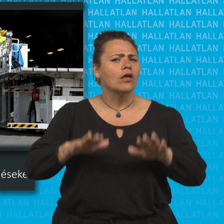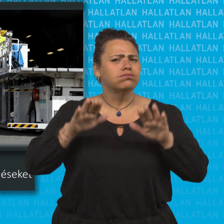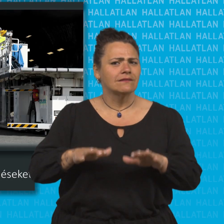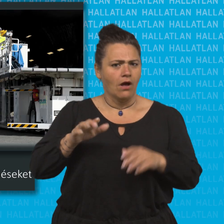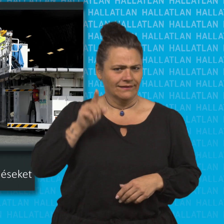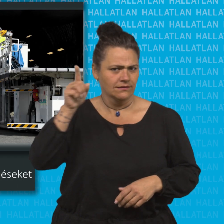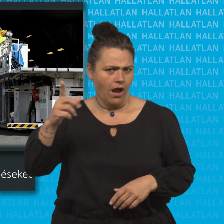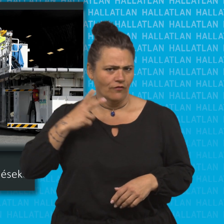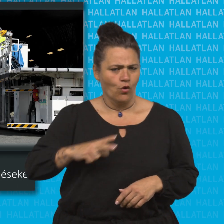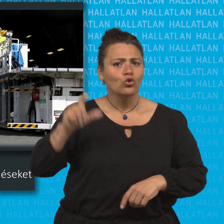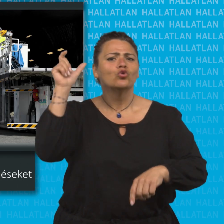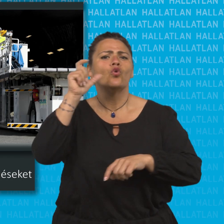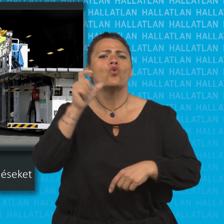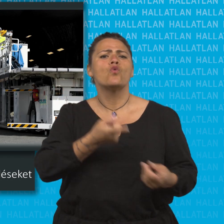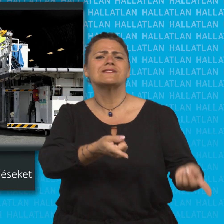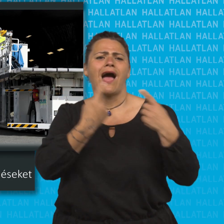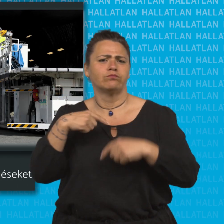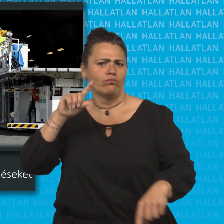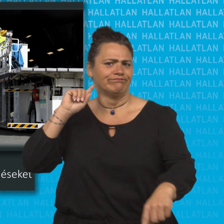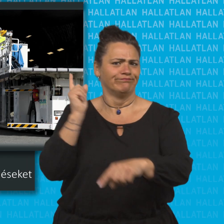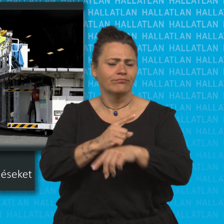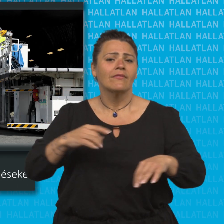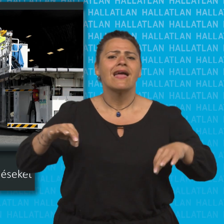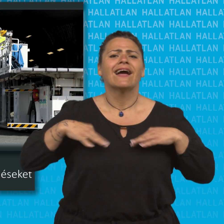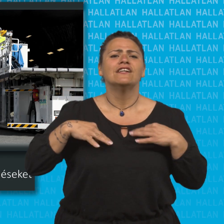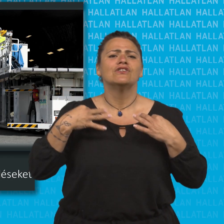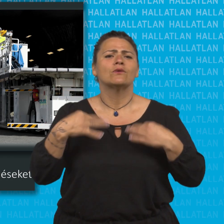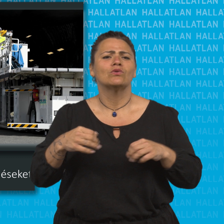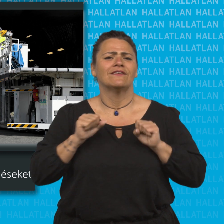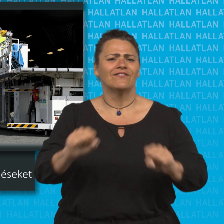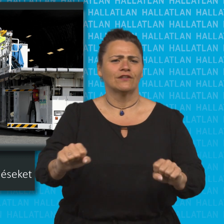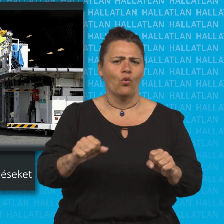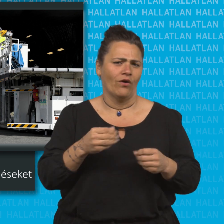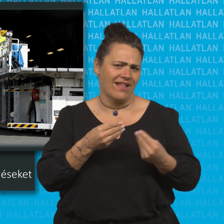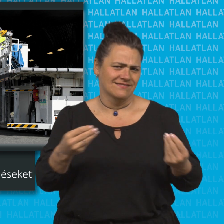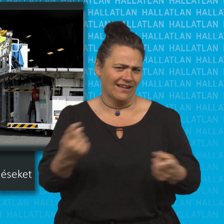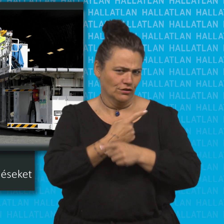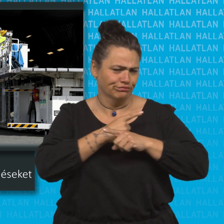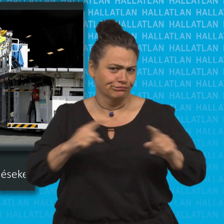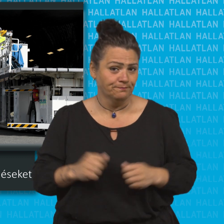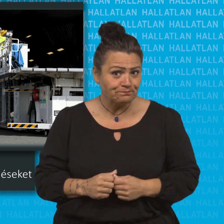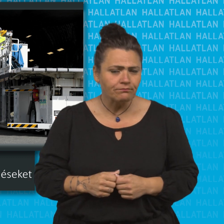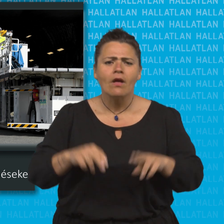Az Egyesült Királyság Törökországtól rendelt egészségügyi védőfelszereléseket,